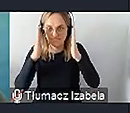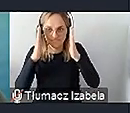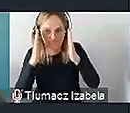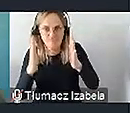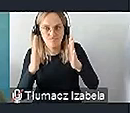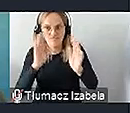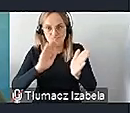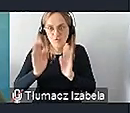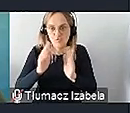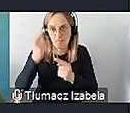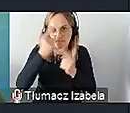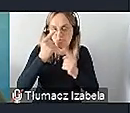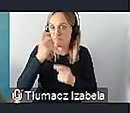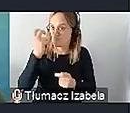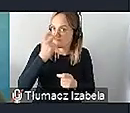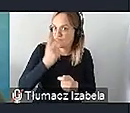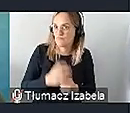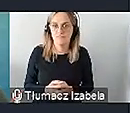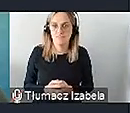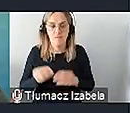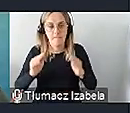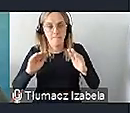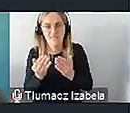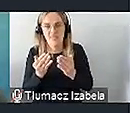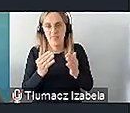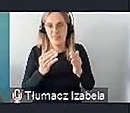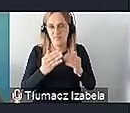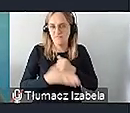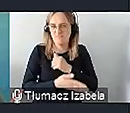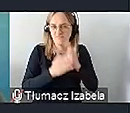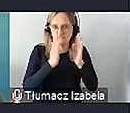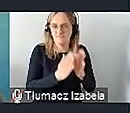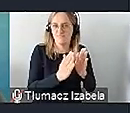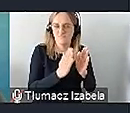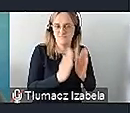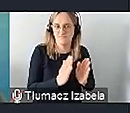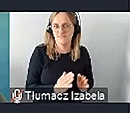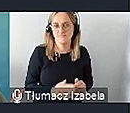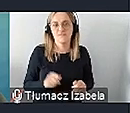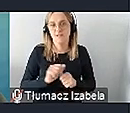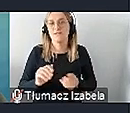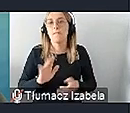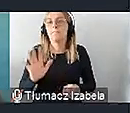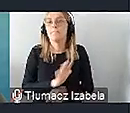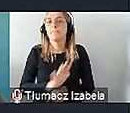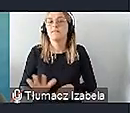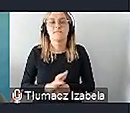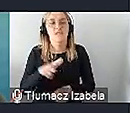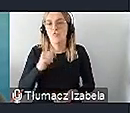może być bardziej ciekawy, dużo mniej szablonowy. I ostatni przykład. Biznes to nie musi być Wall Street.